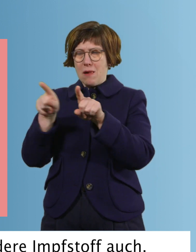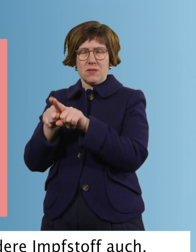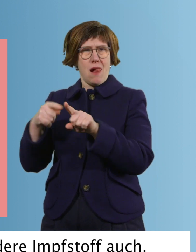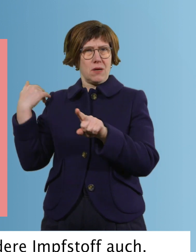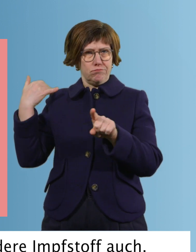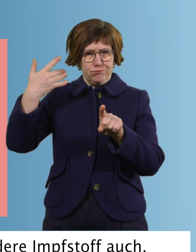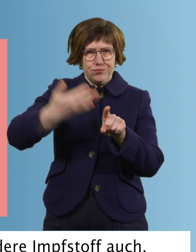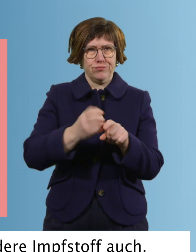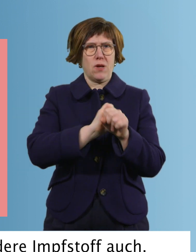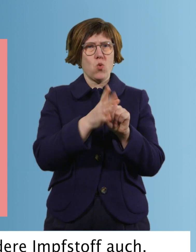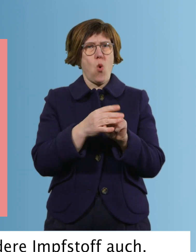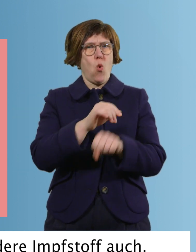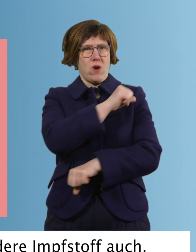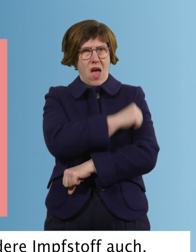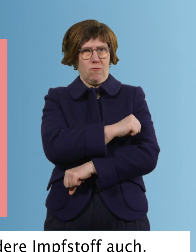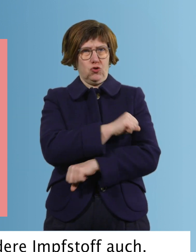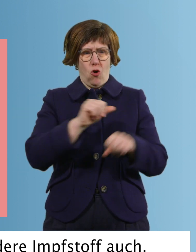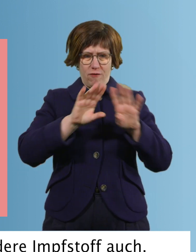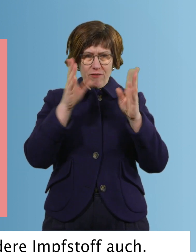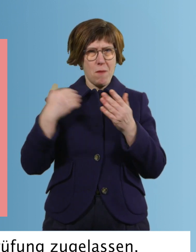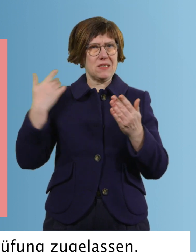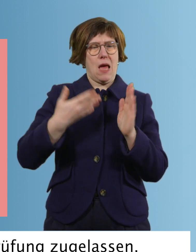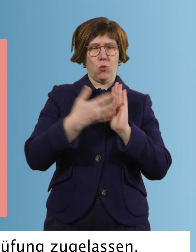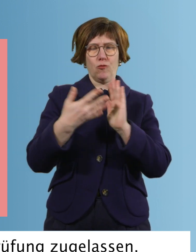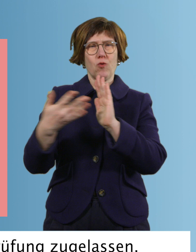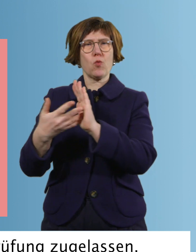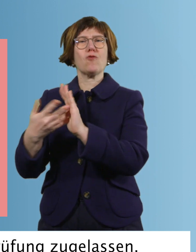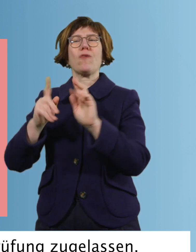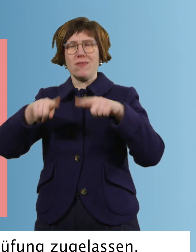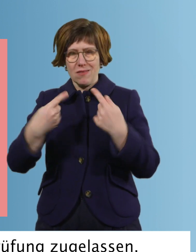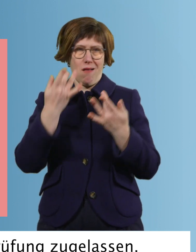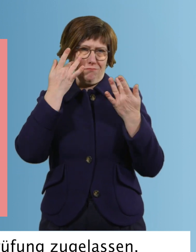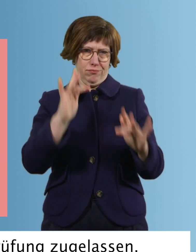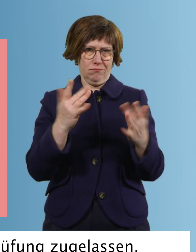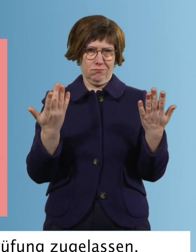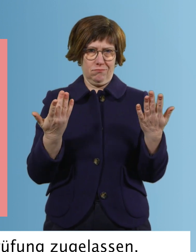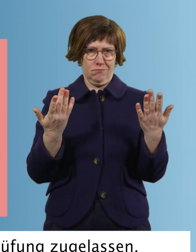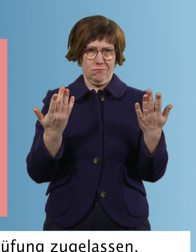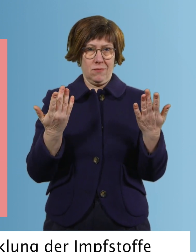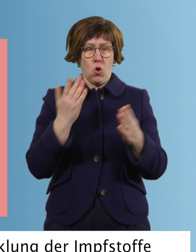auch, wurden auch alle Corona-Impfstoffe erst nach umfangreicher Überprüfung zugelassen.